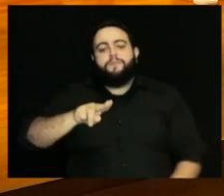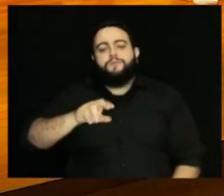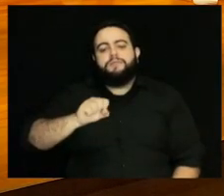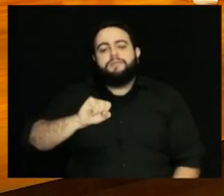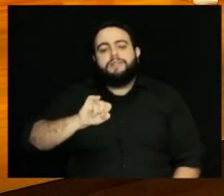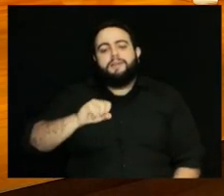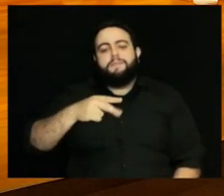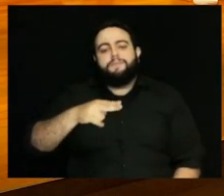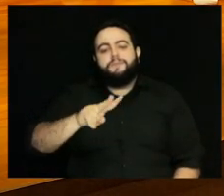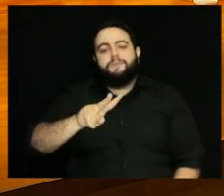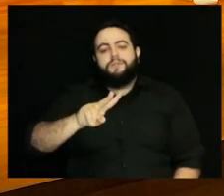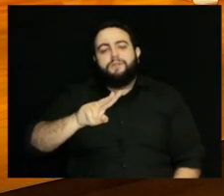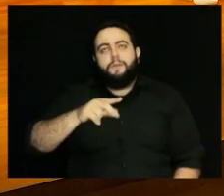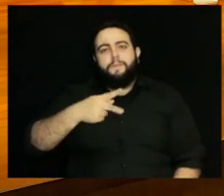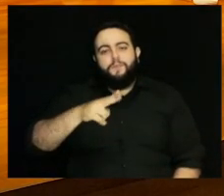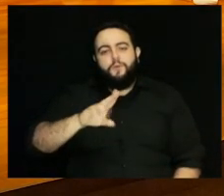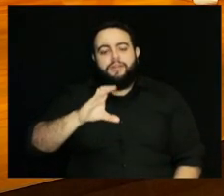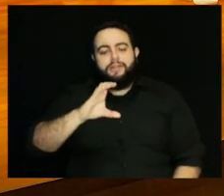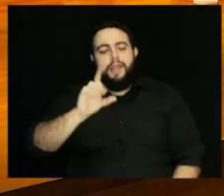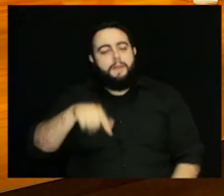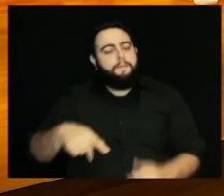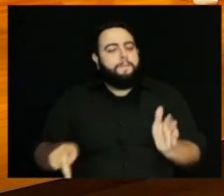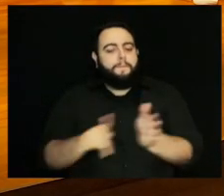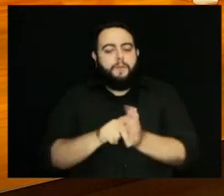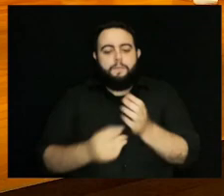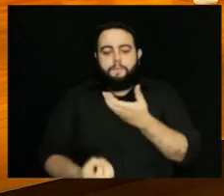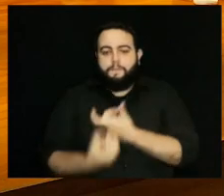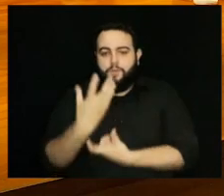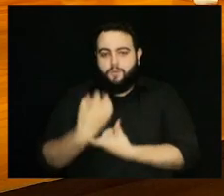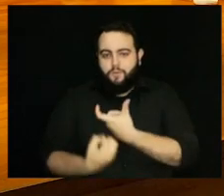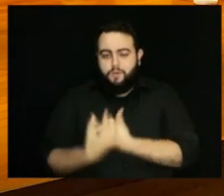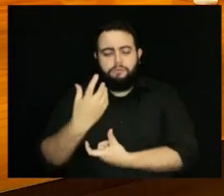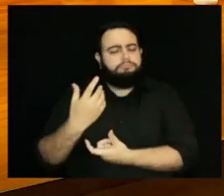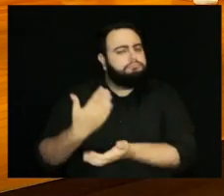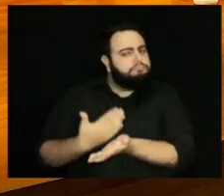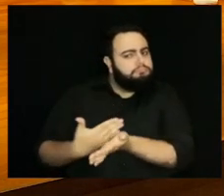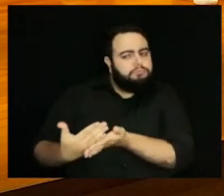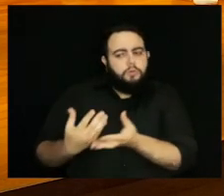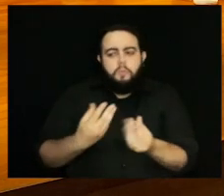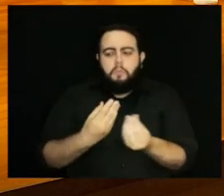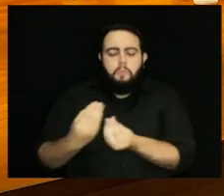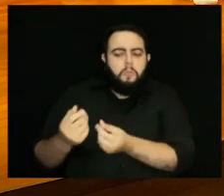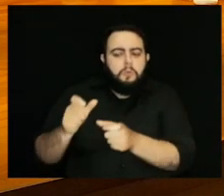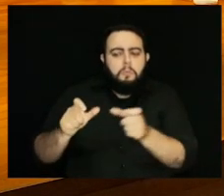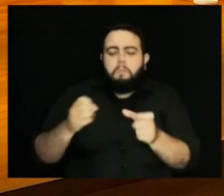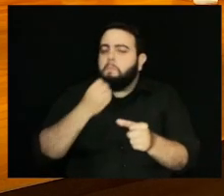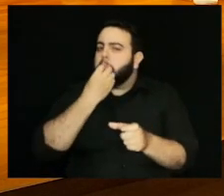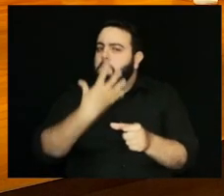pintavam novos artistas e tal, e de repente começou a pintar muita gente boa. Tinha um sujeito chamado